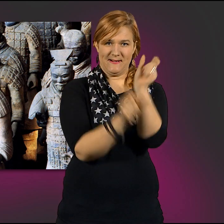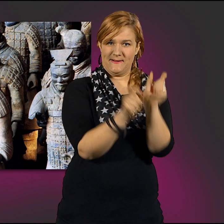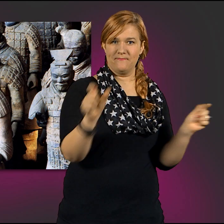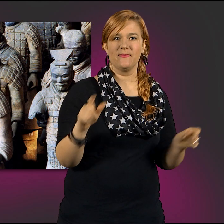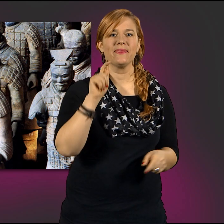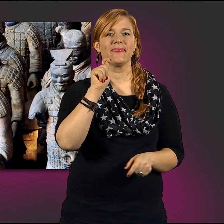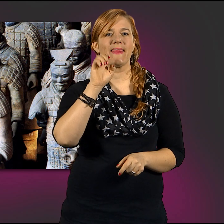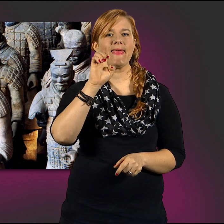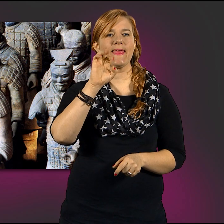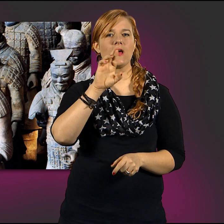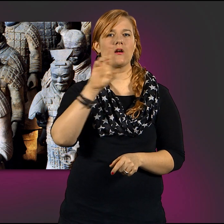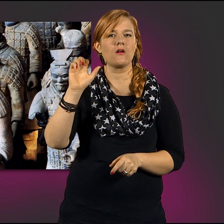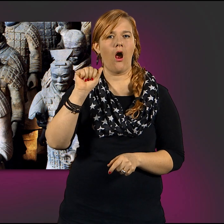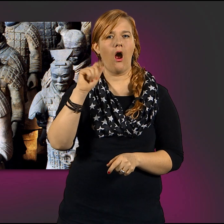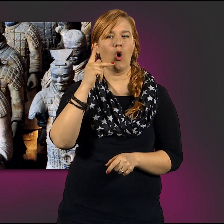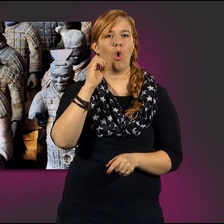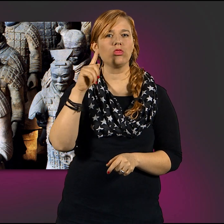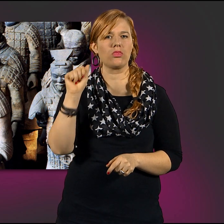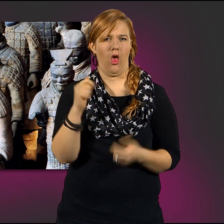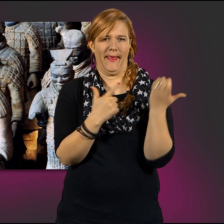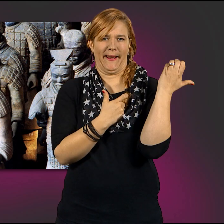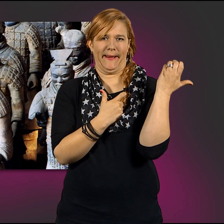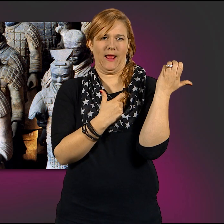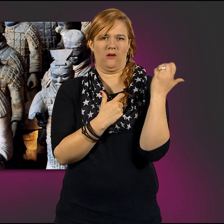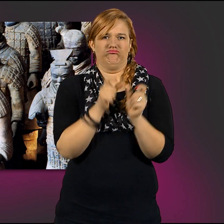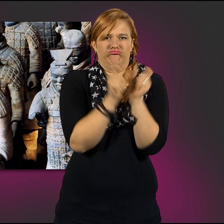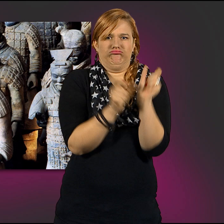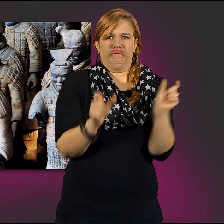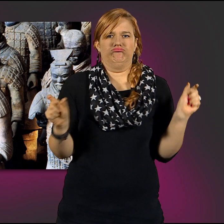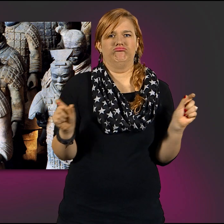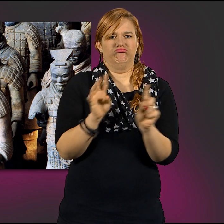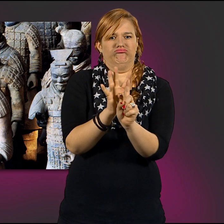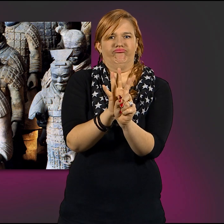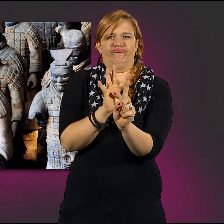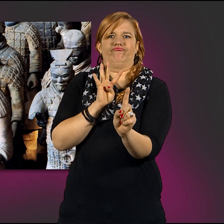und seine Terrakottakrieger.